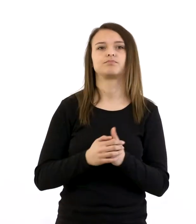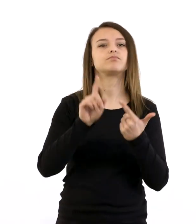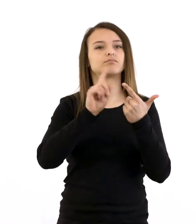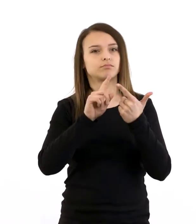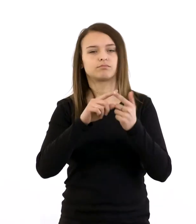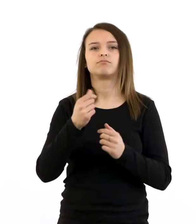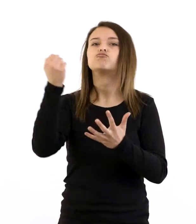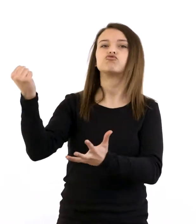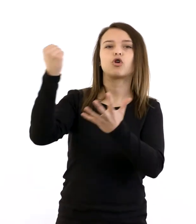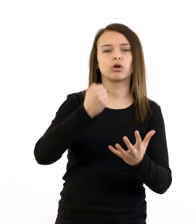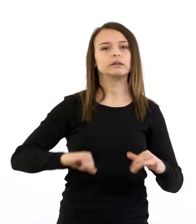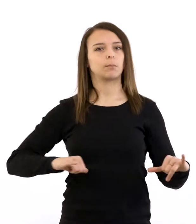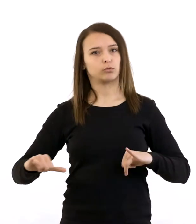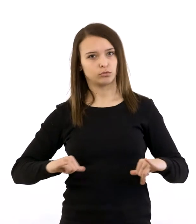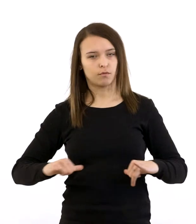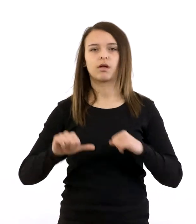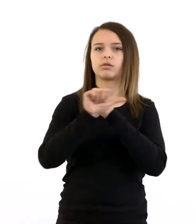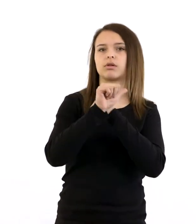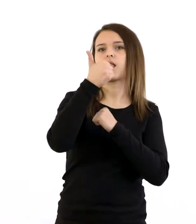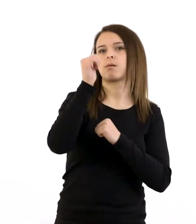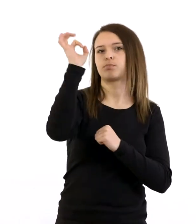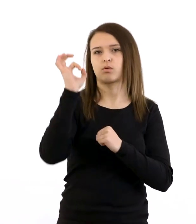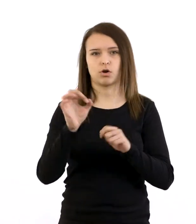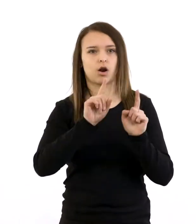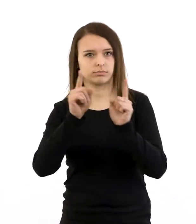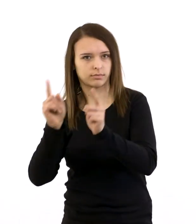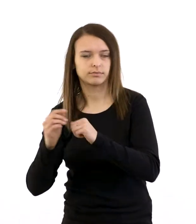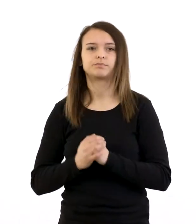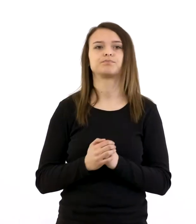środki samorządowe – 61% organizacji;